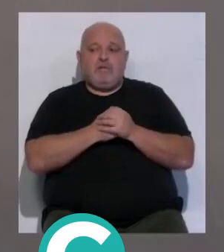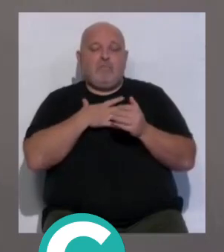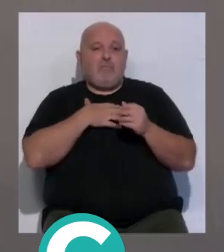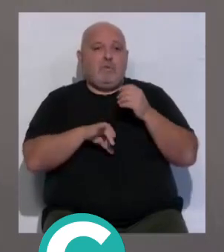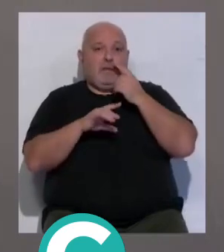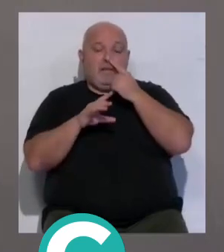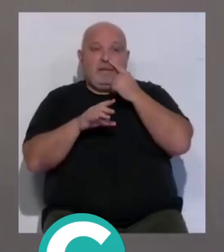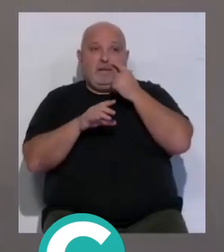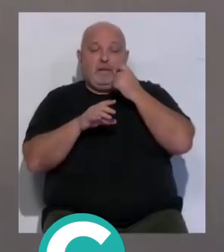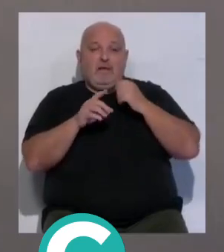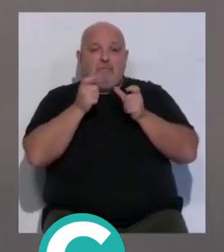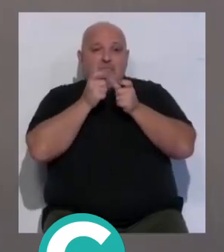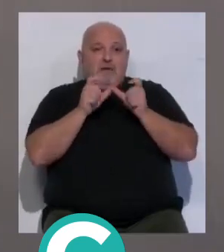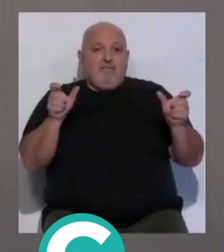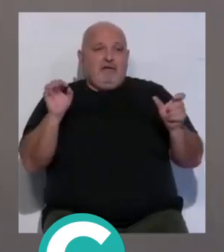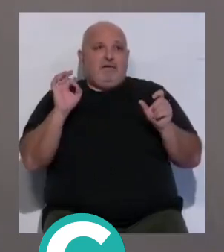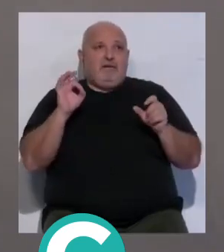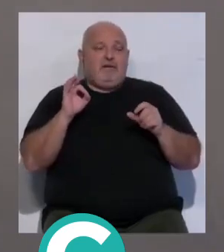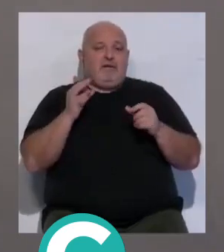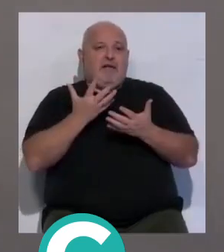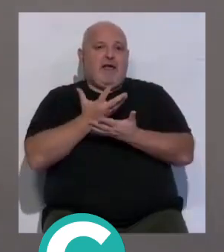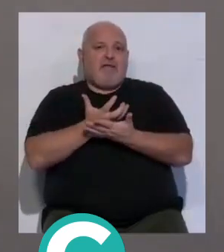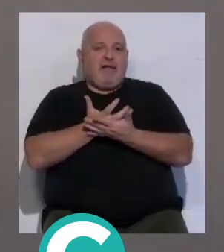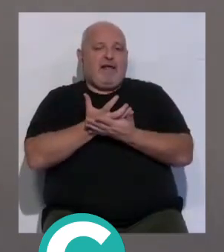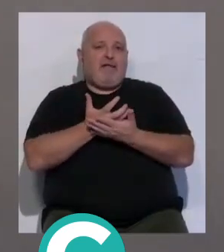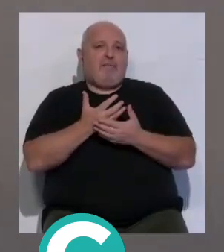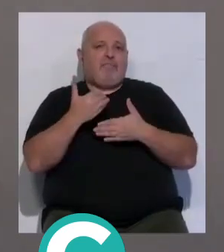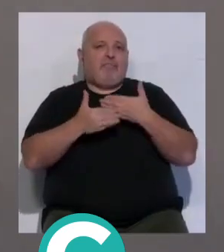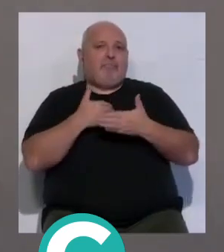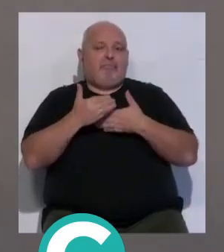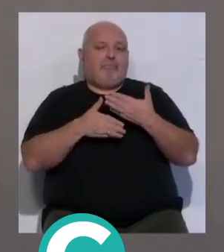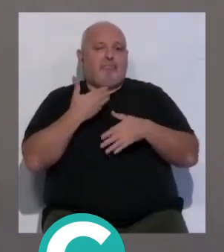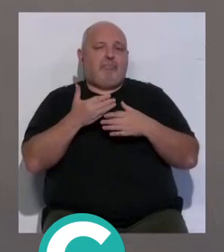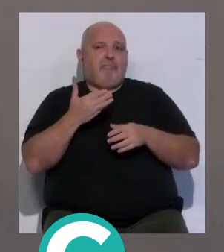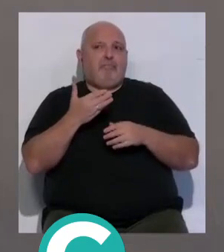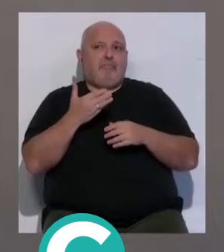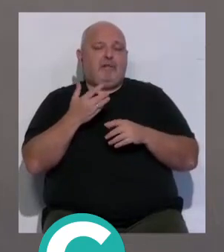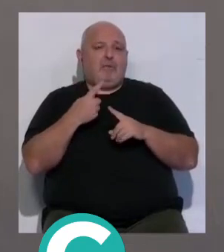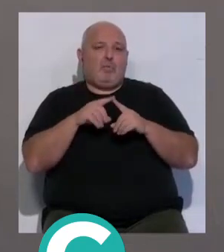porque las palabras ahora mismo Está todo grabado ahora es tener que tener muchísimo cuidado con